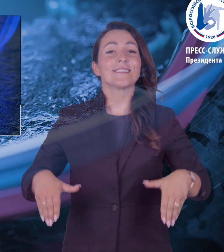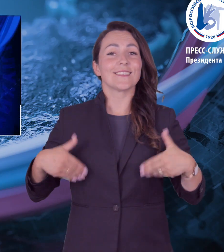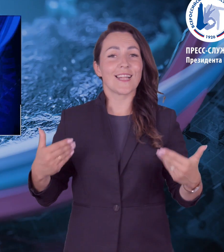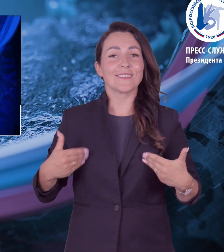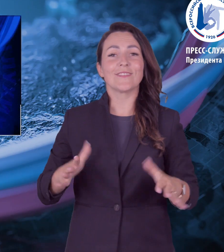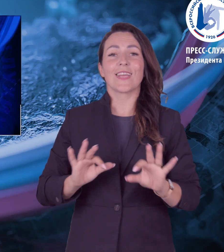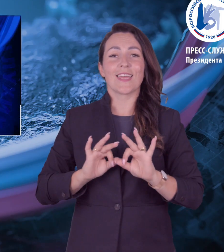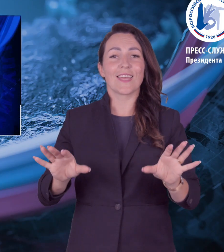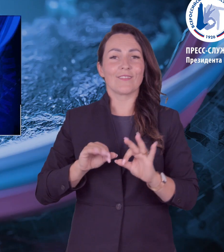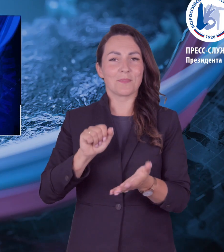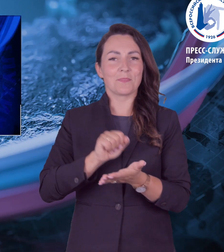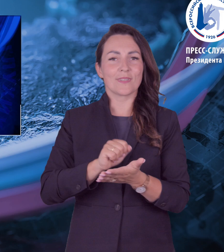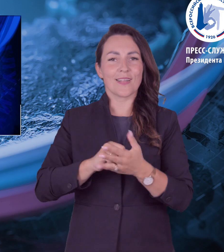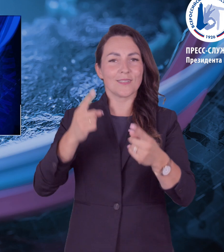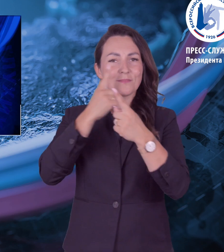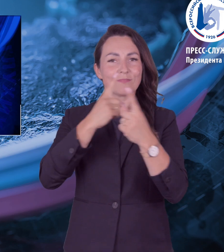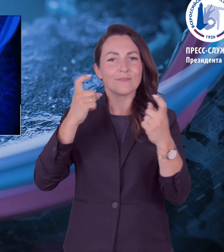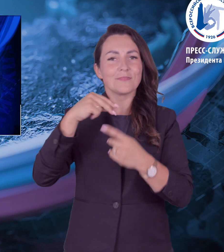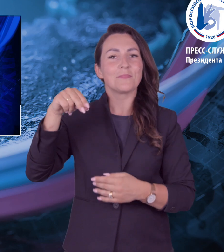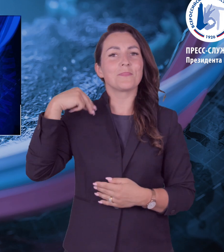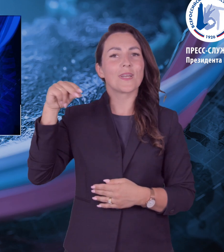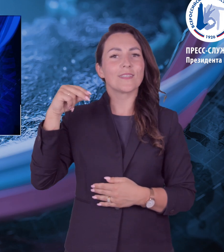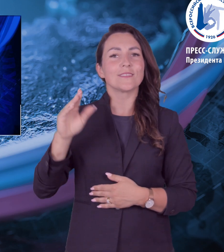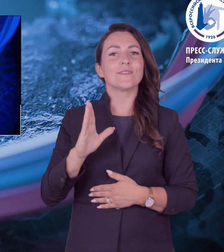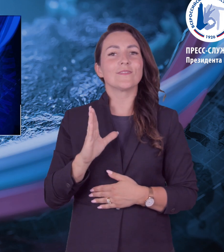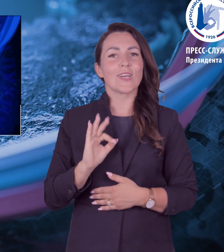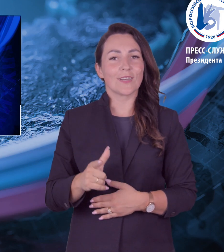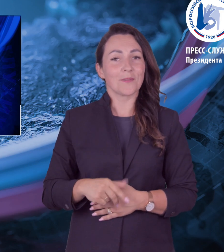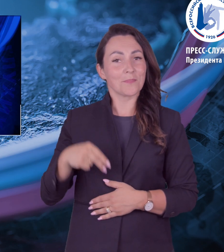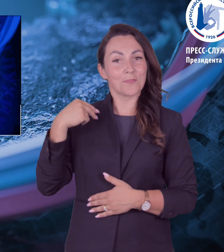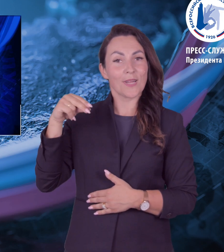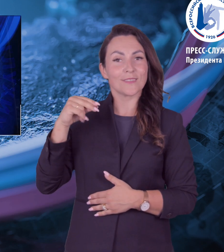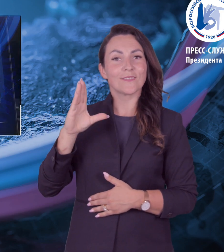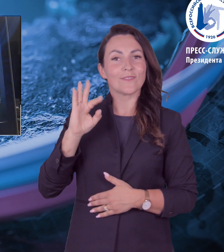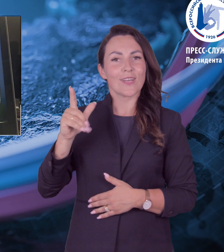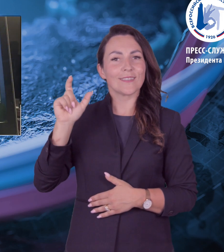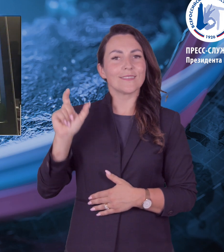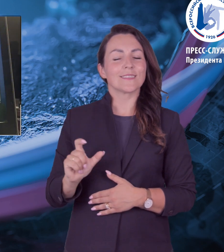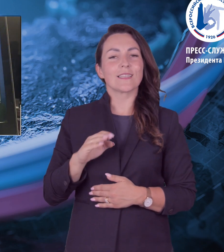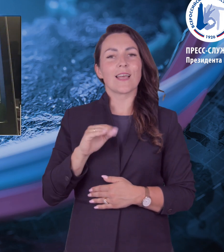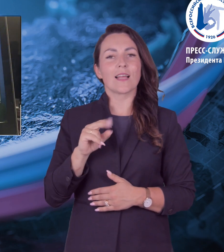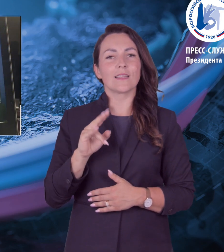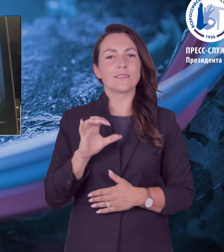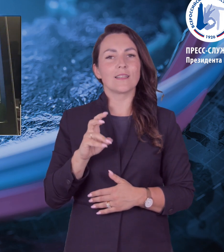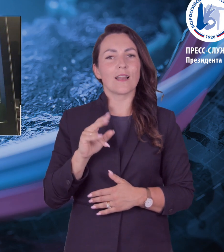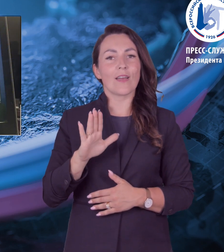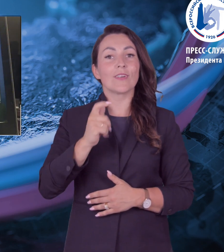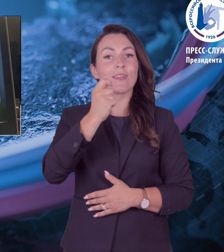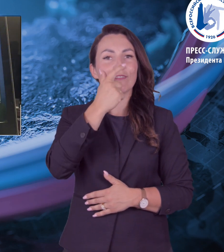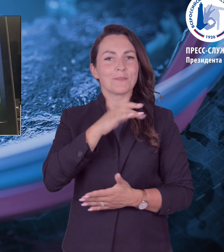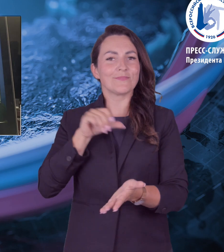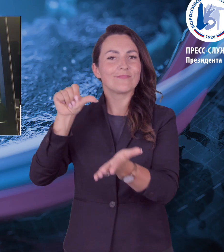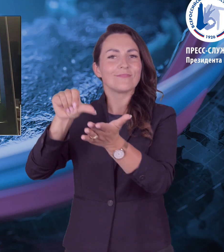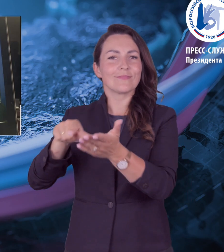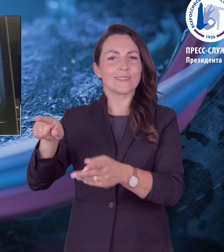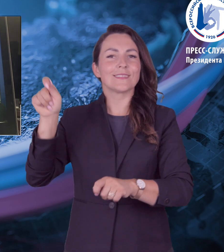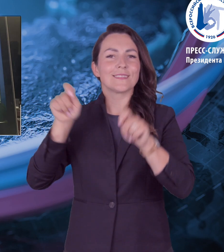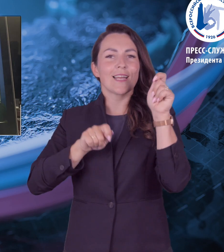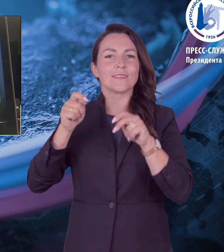Здравствуйте! В эфире пресс-служба президента ВОГ. Президент ВОГ Станислав Иванов принял участие